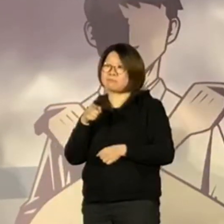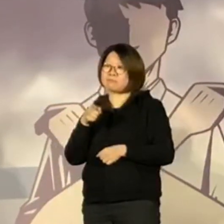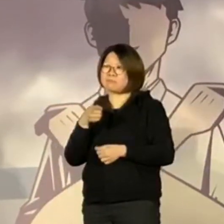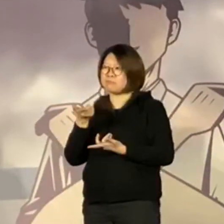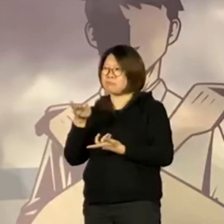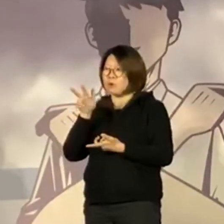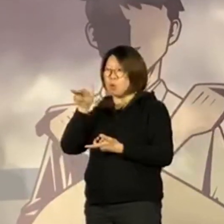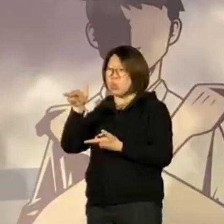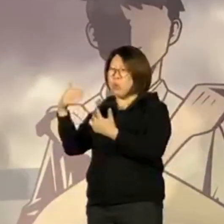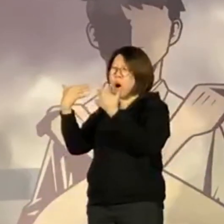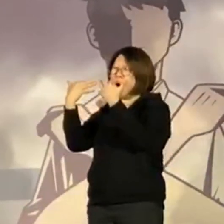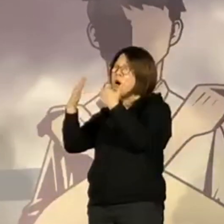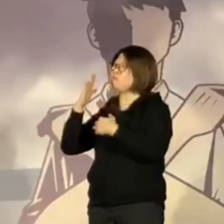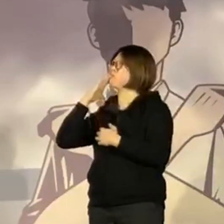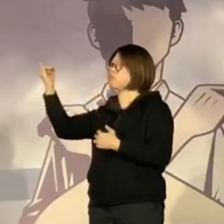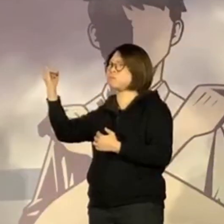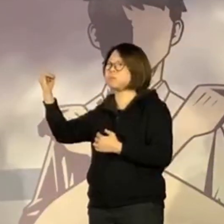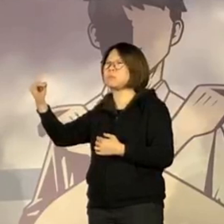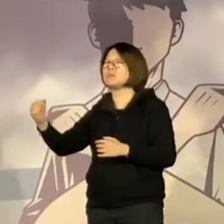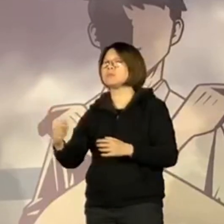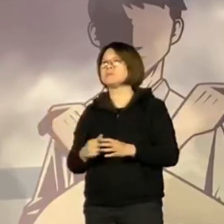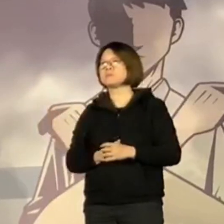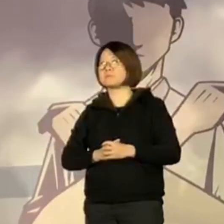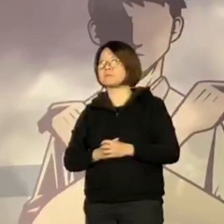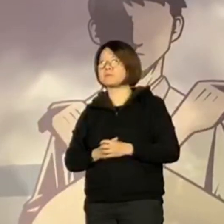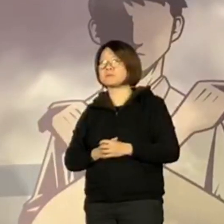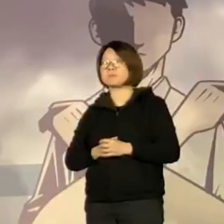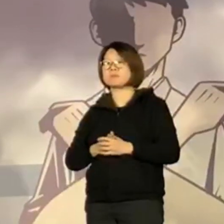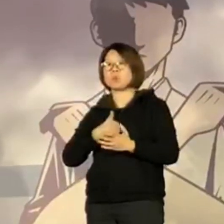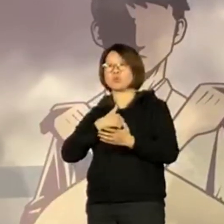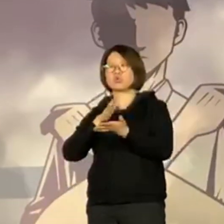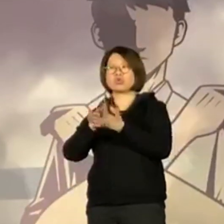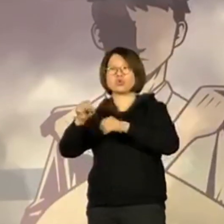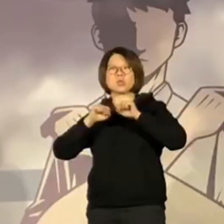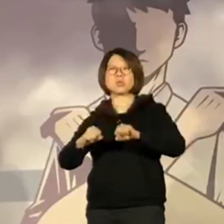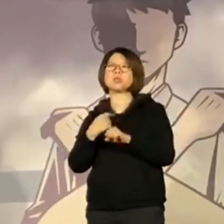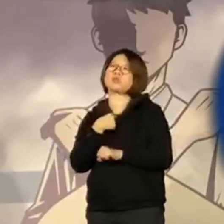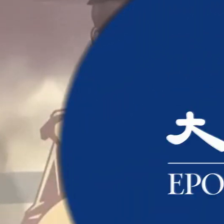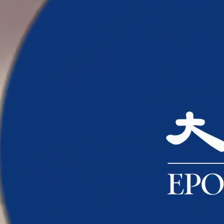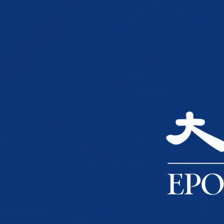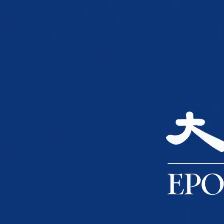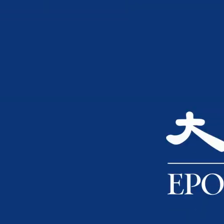堅守教師尊嚴 無懼白色恐怖